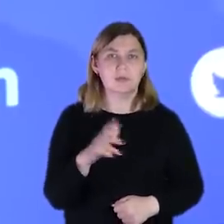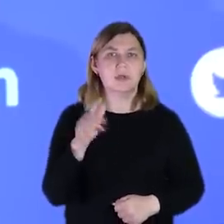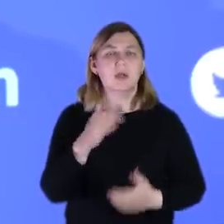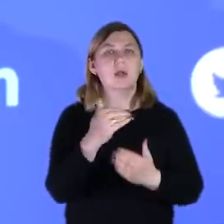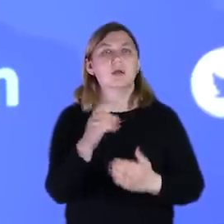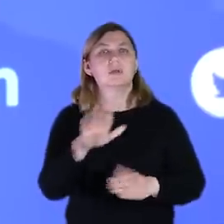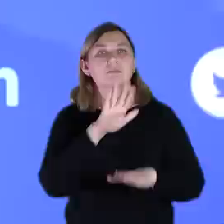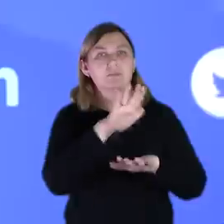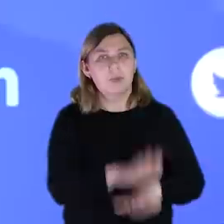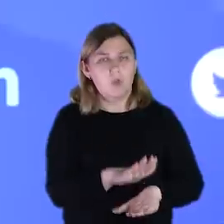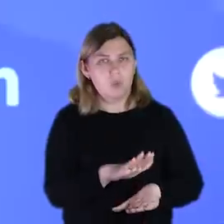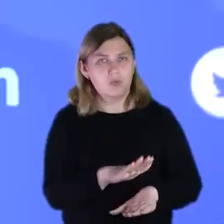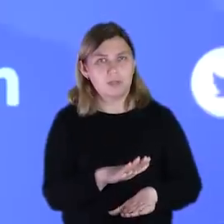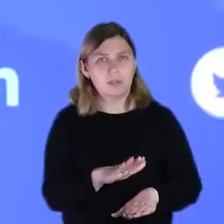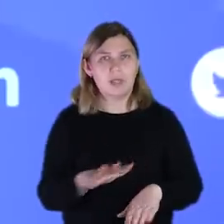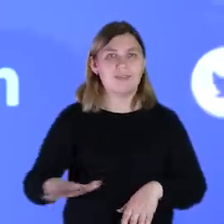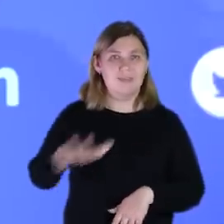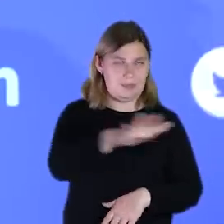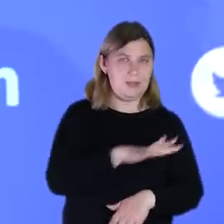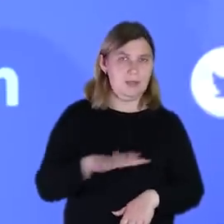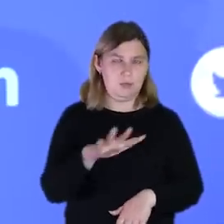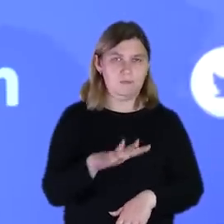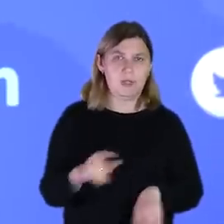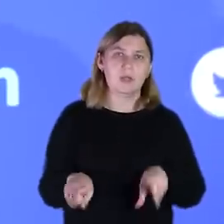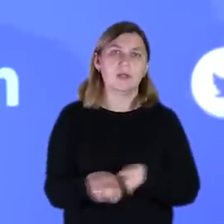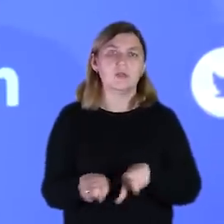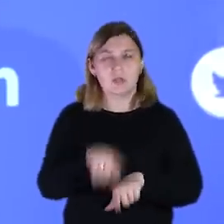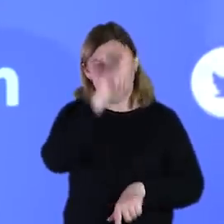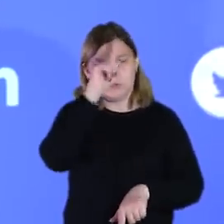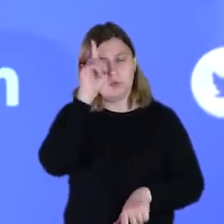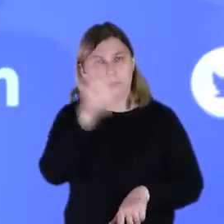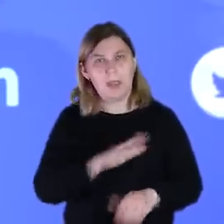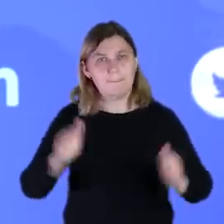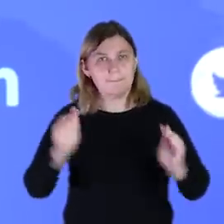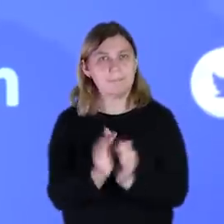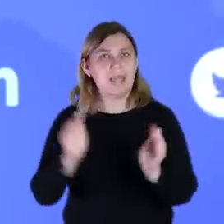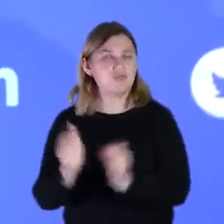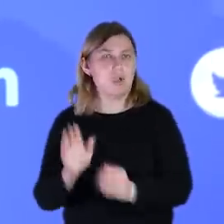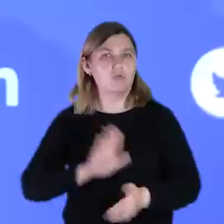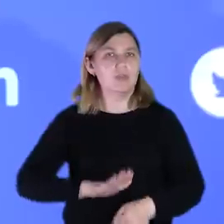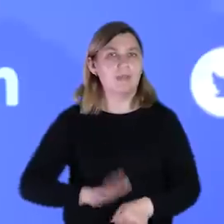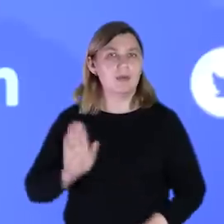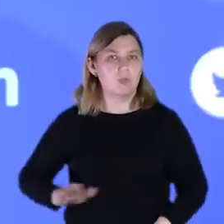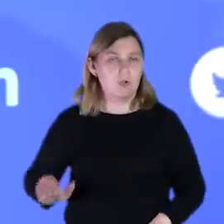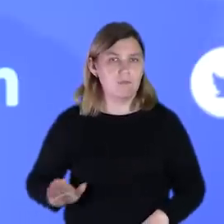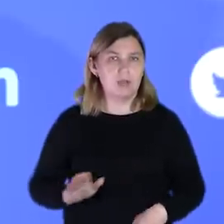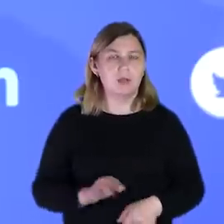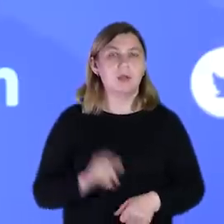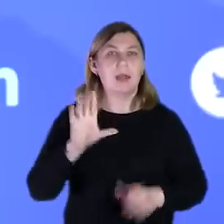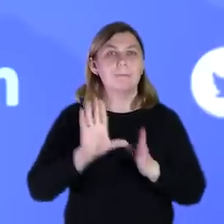uwarunkowania i terenowe, i również społeczne, czyli mniejszości narodowe. Miast było bardzo